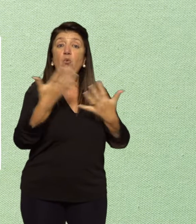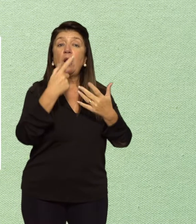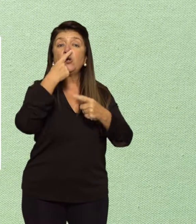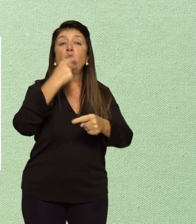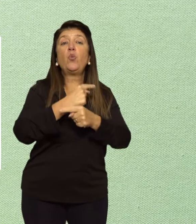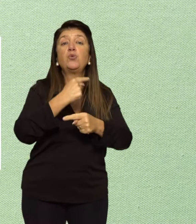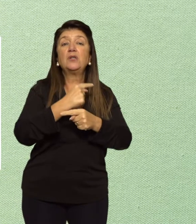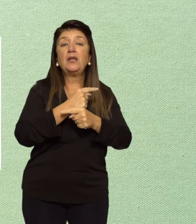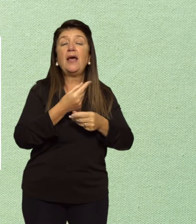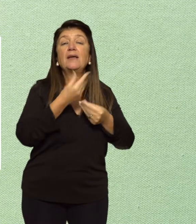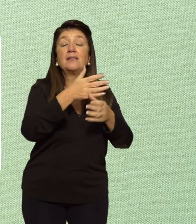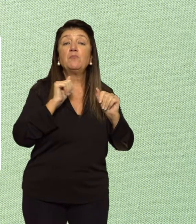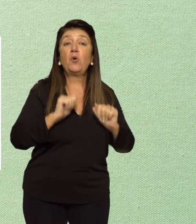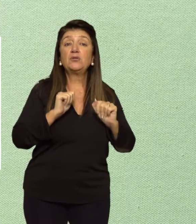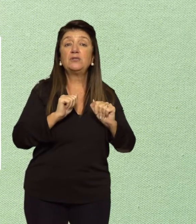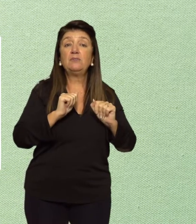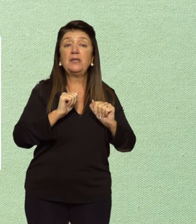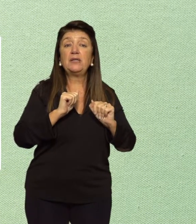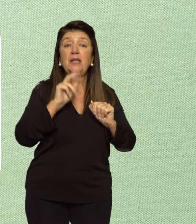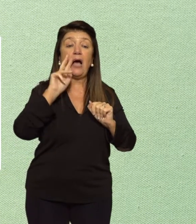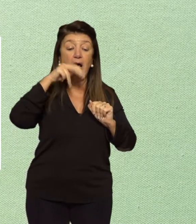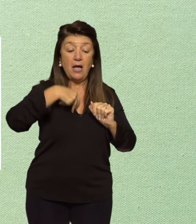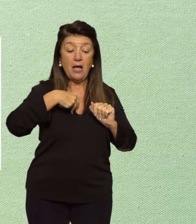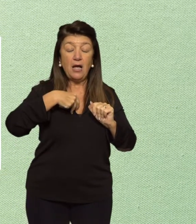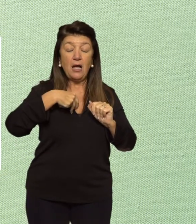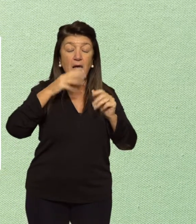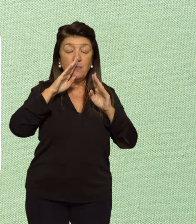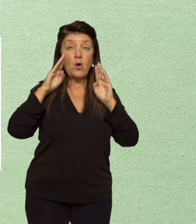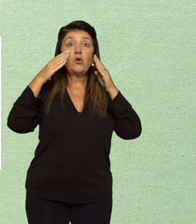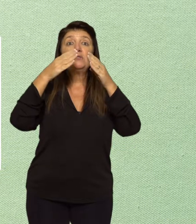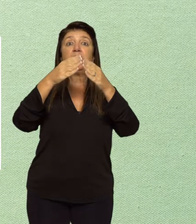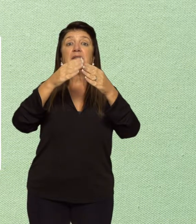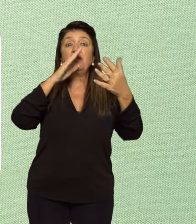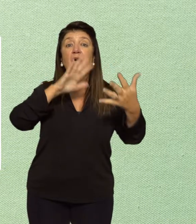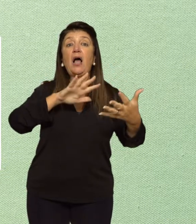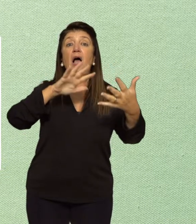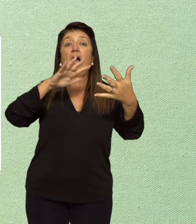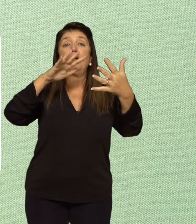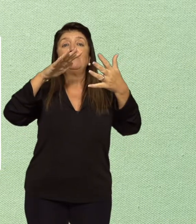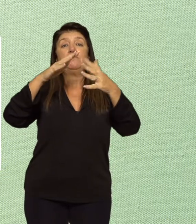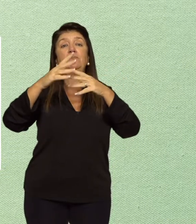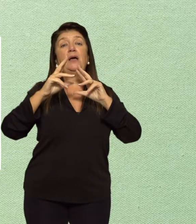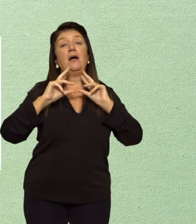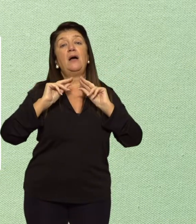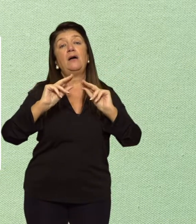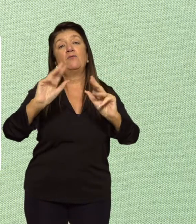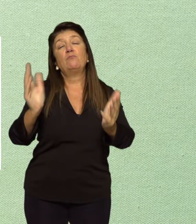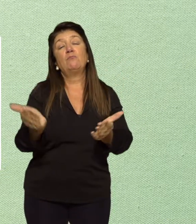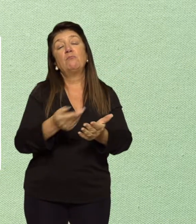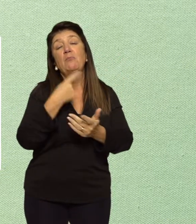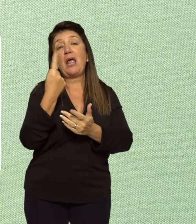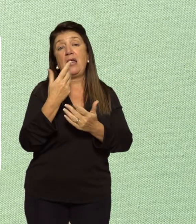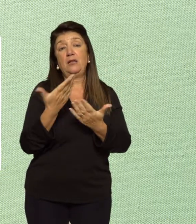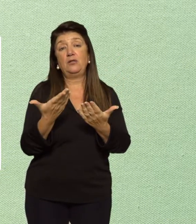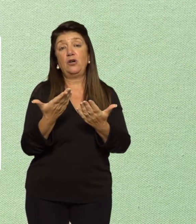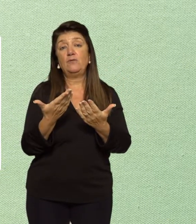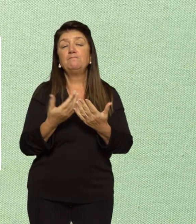Una prospettiva. Siamo verso la fine, facciamo un po come dire una panoramica dei